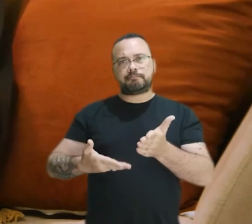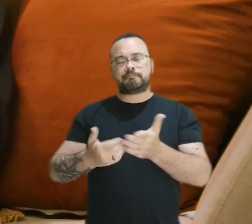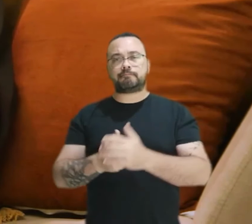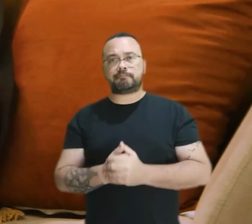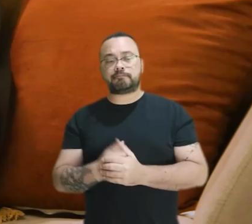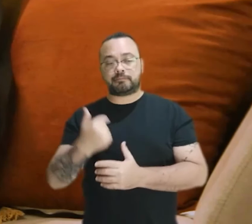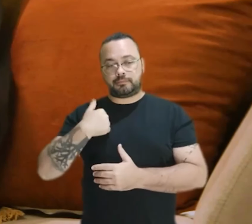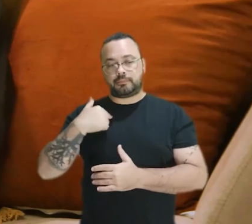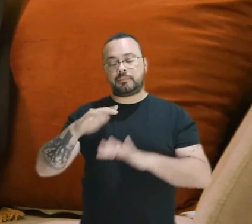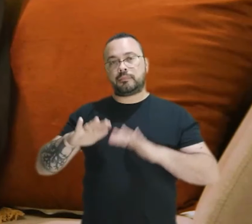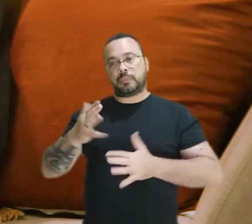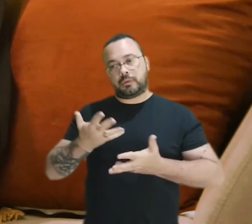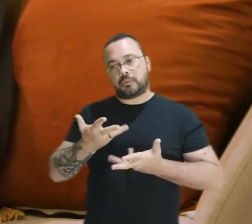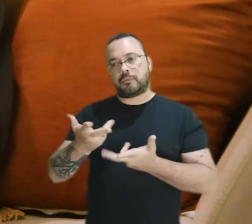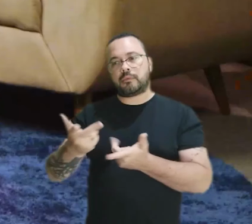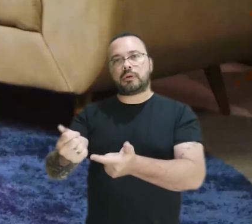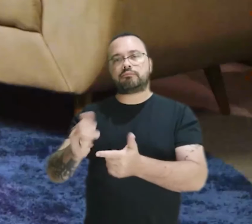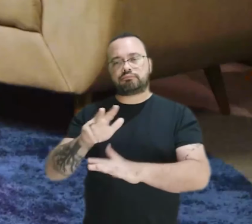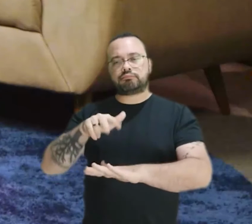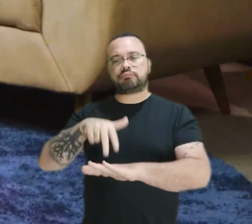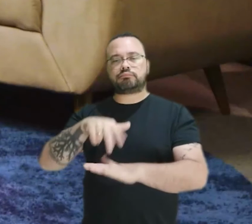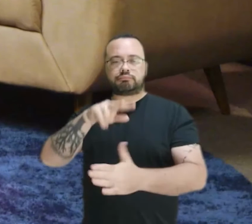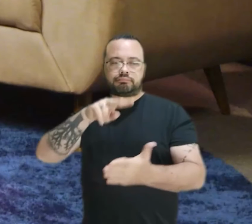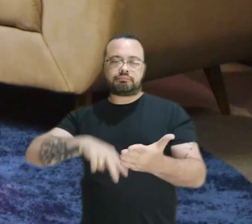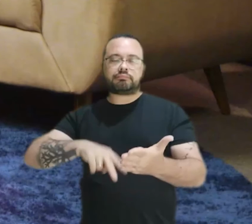eu sou convidada pra fazer isso e aí, é um treino, enfim,